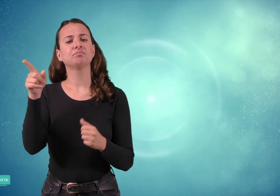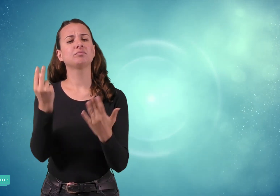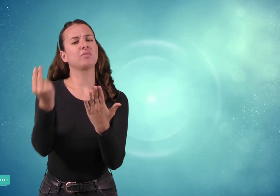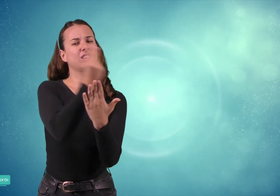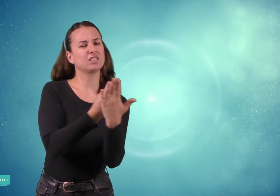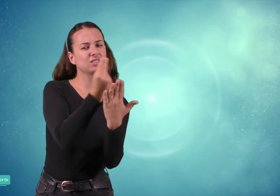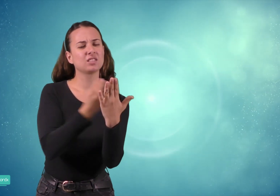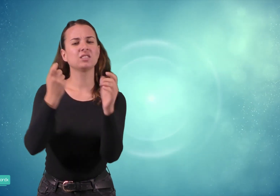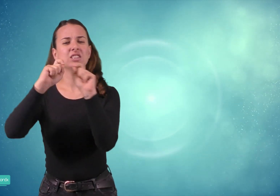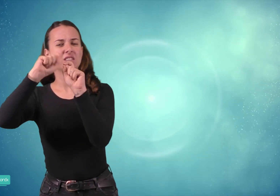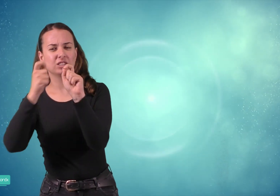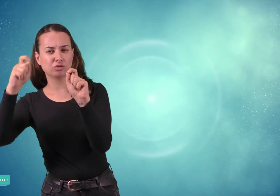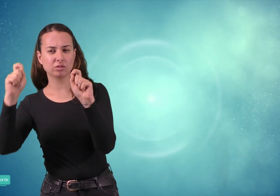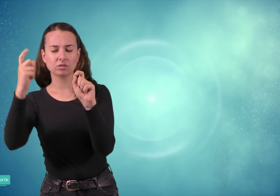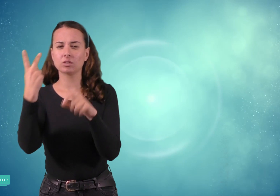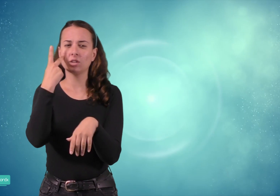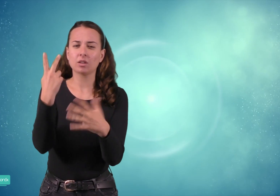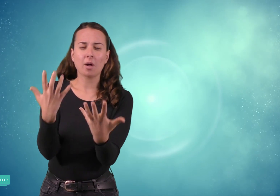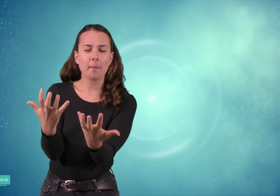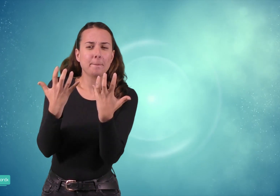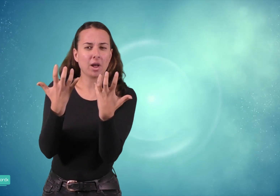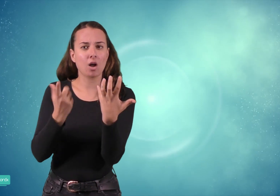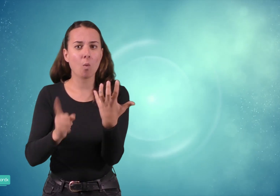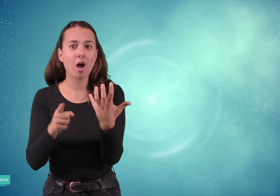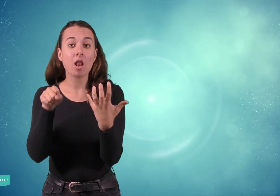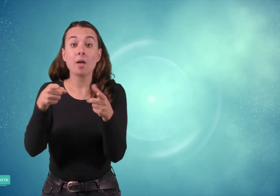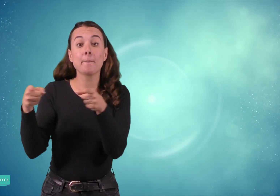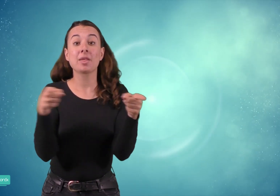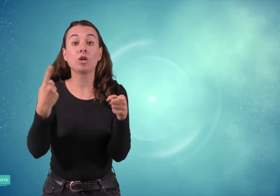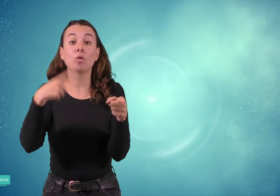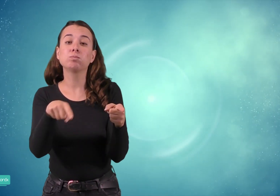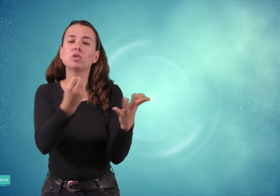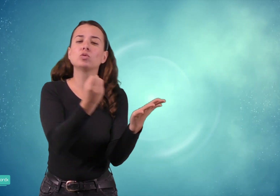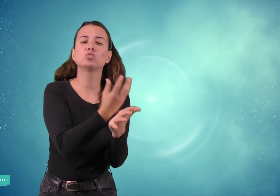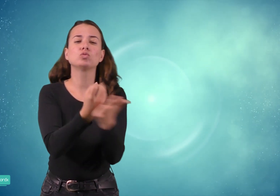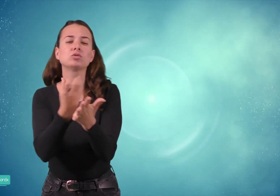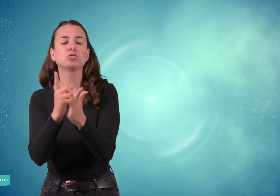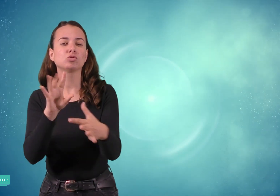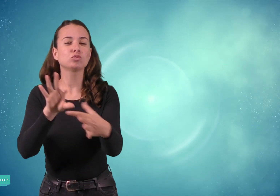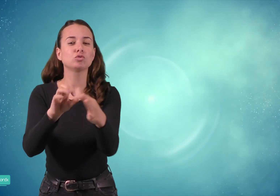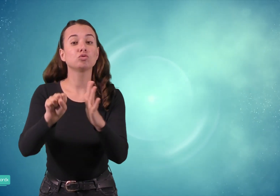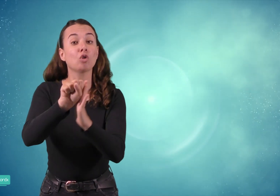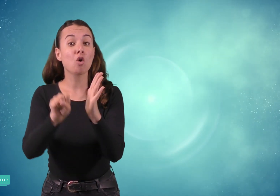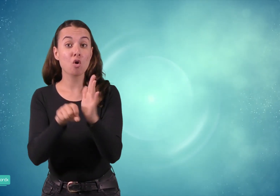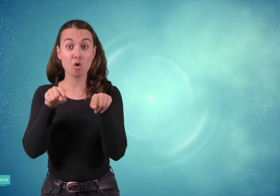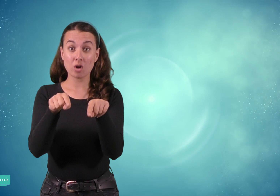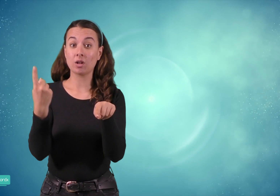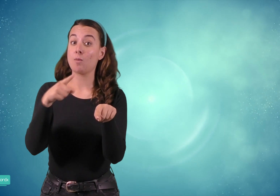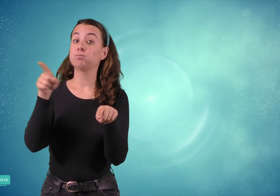I suoi dipinti, i suoi disegni e le sue incisioni riproducono avvenimenti storici in corso